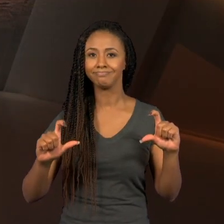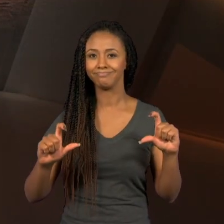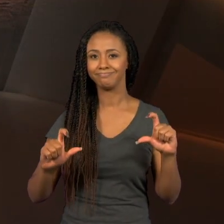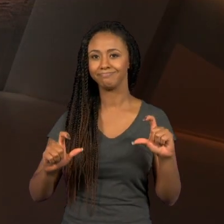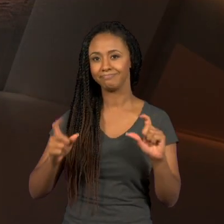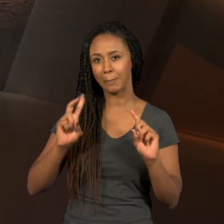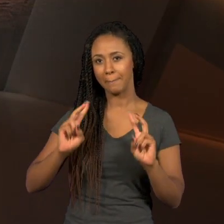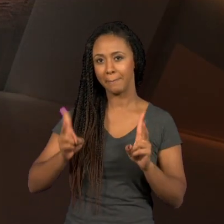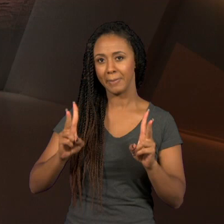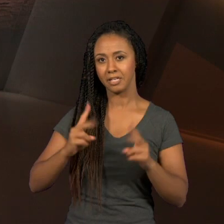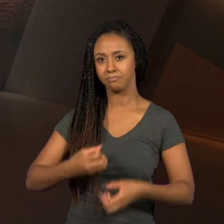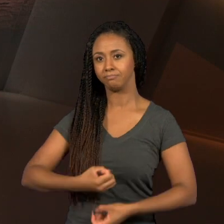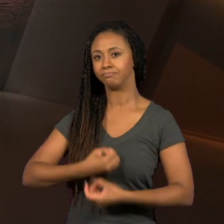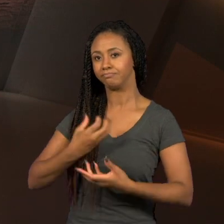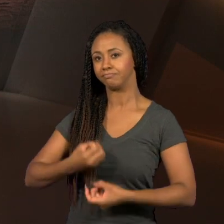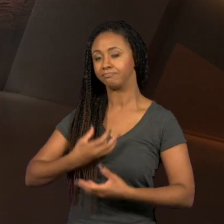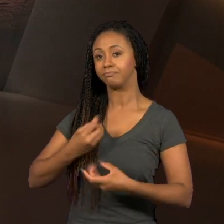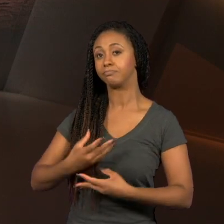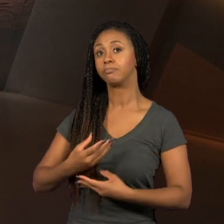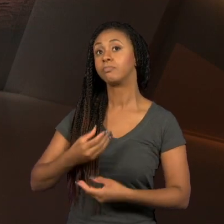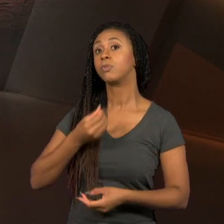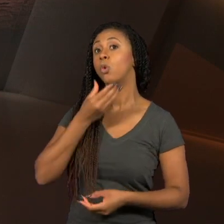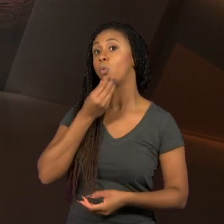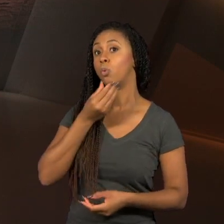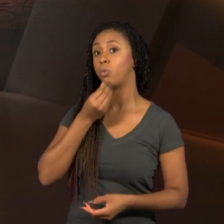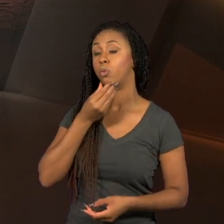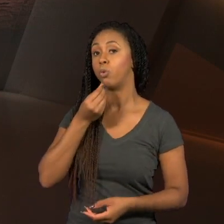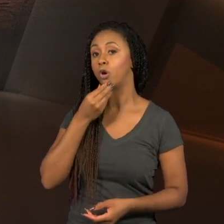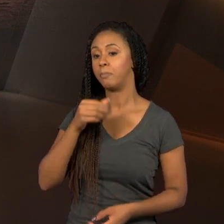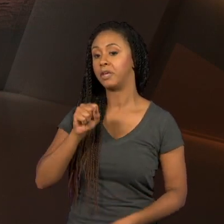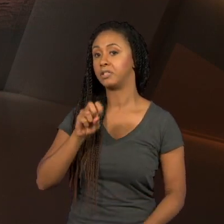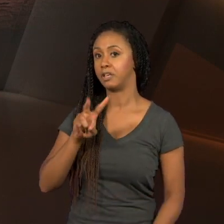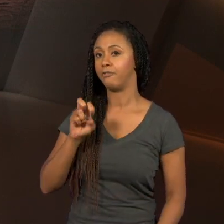ASSIM, ACOMPANHEM COMIGO: